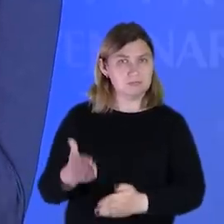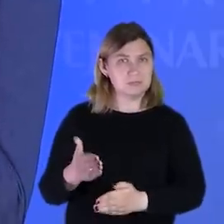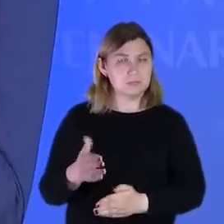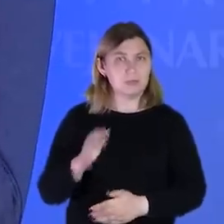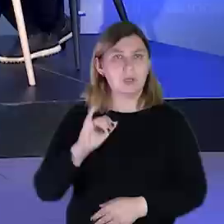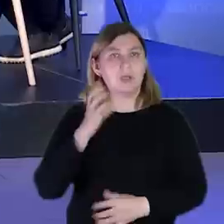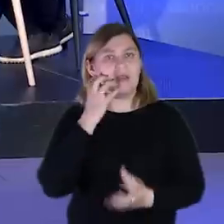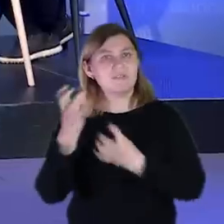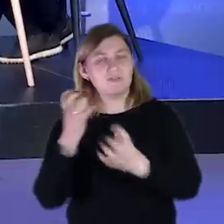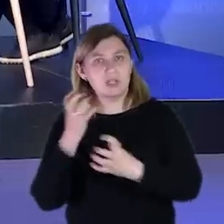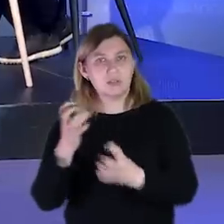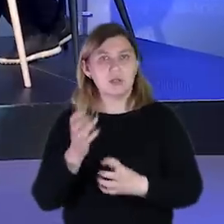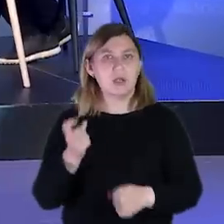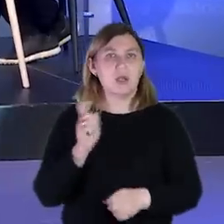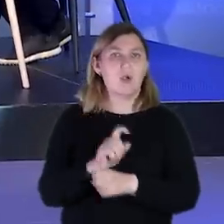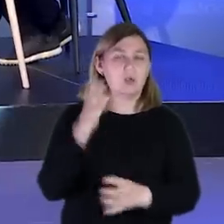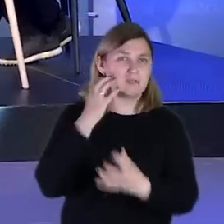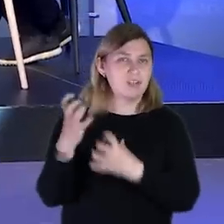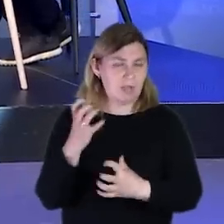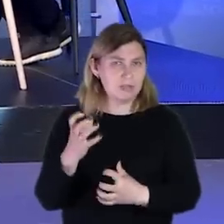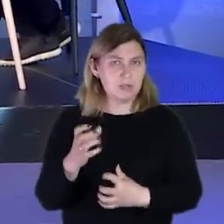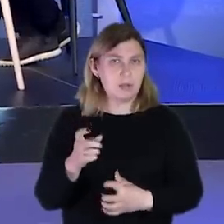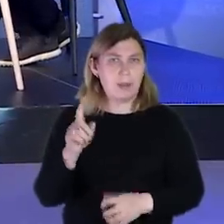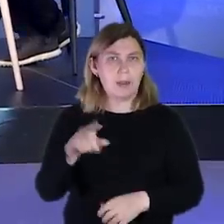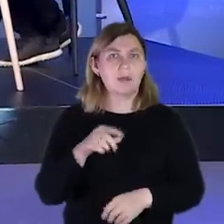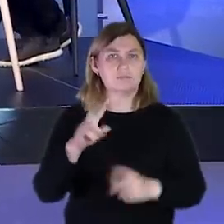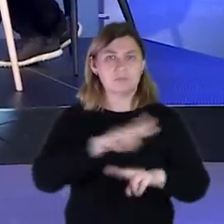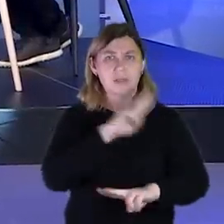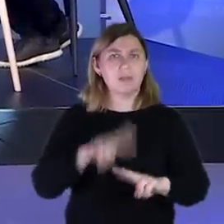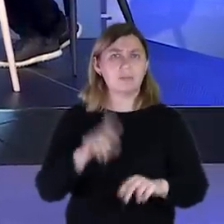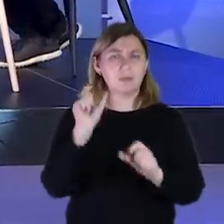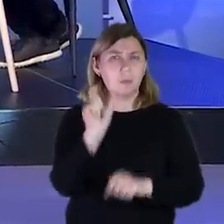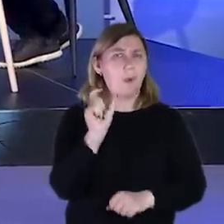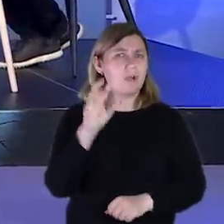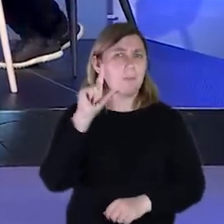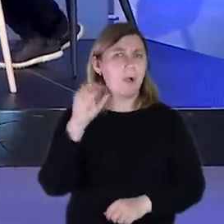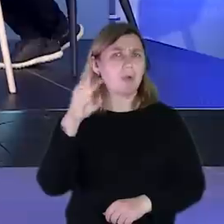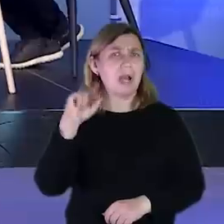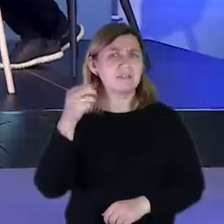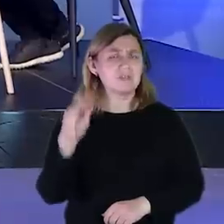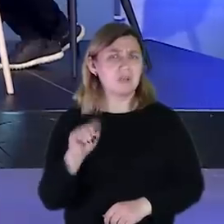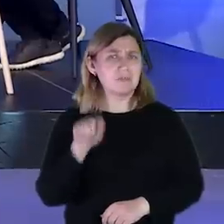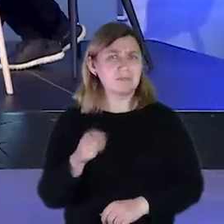działaniami wywiadowczymi kontrwywiadowczymi, termin "pogranicza"? Czym on się charakteryzuje?